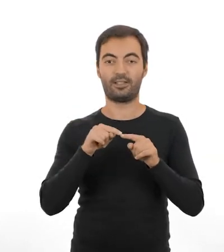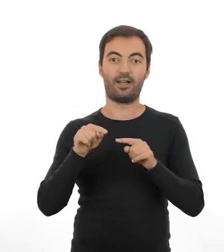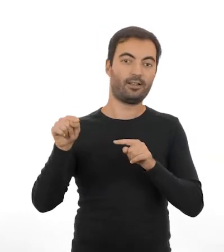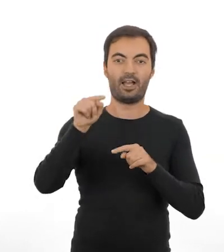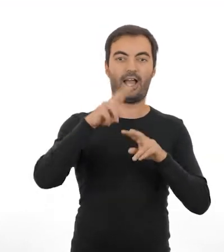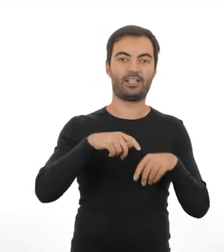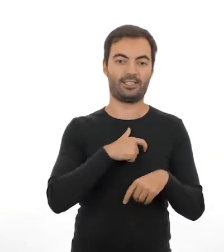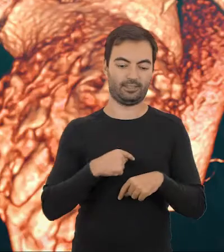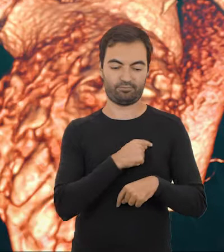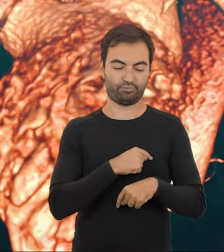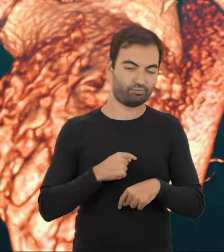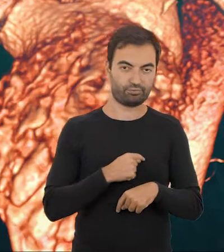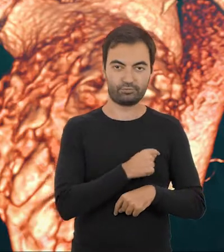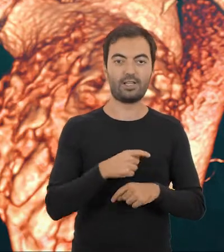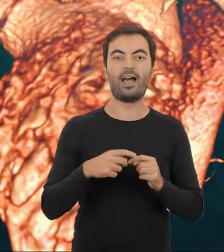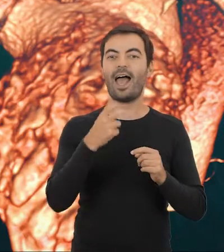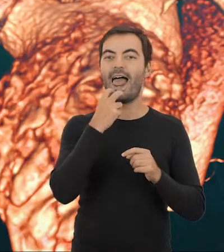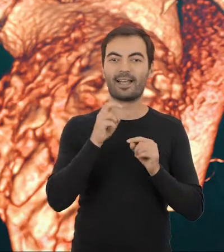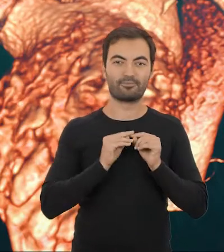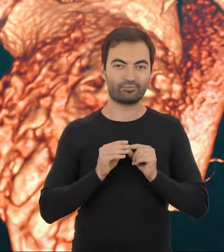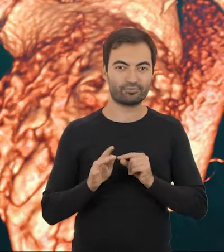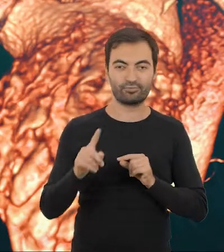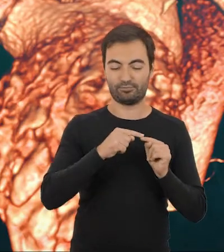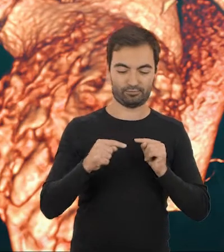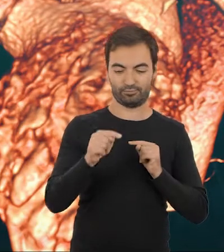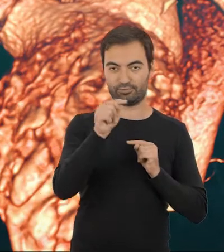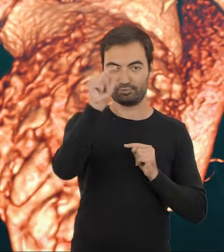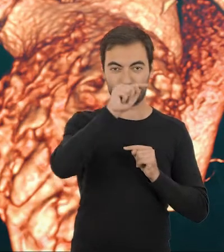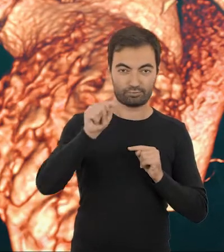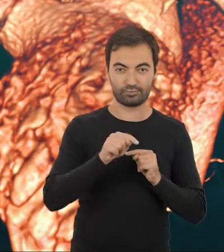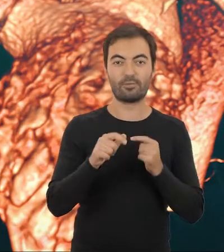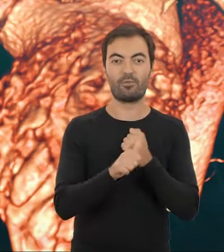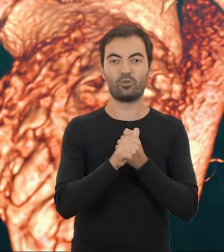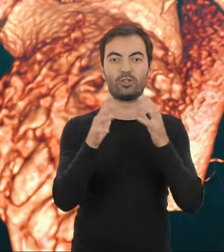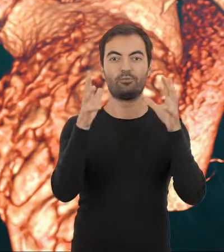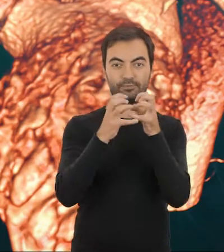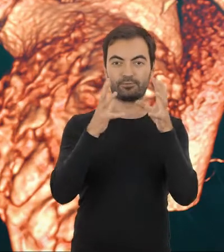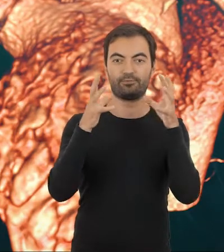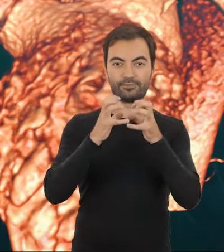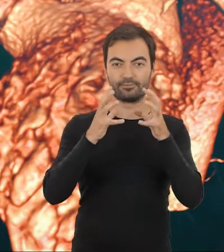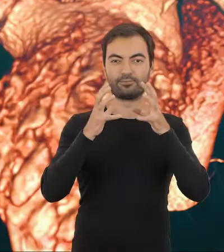Impuls elektryczny rozchodząc się po przedsionkach, wywołuje ich skurcz, co sprawia że krew jest pompowana do komór,